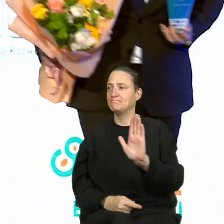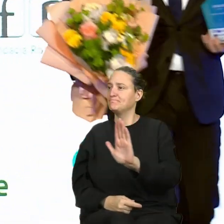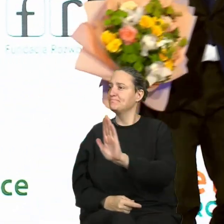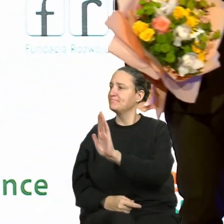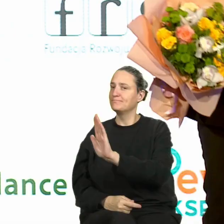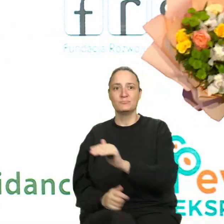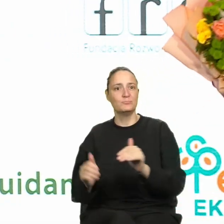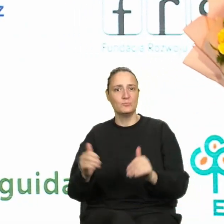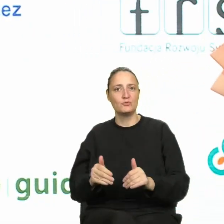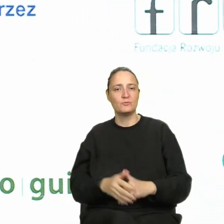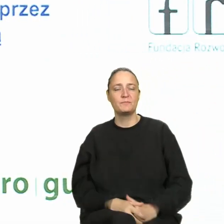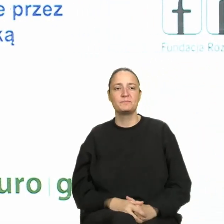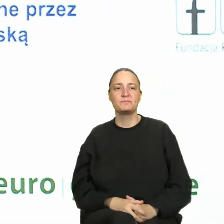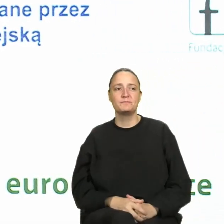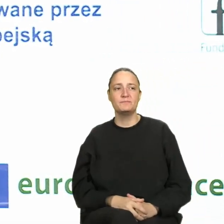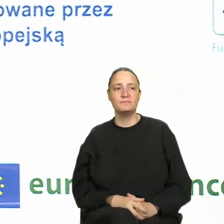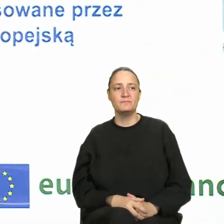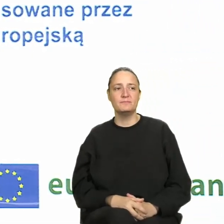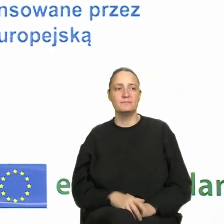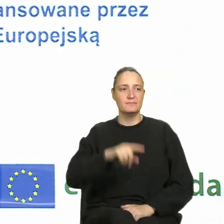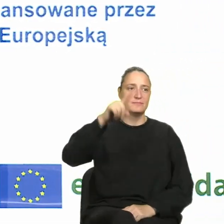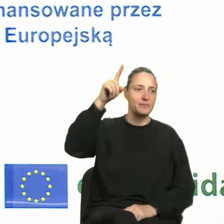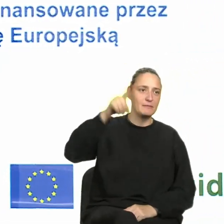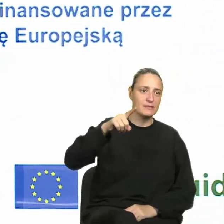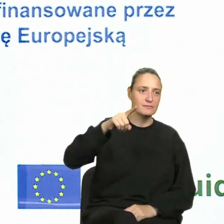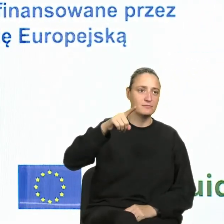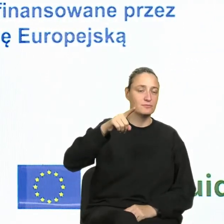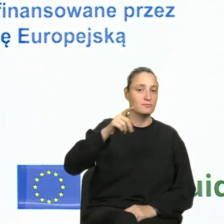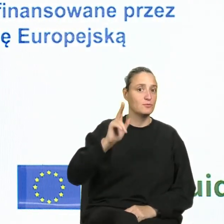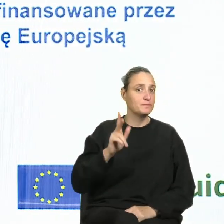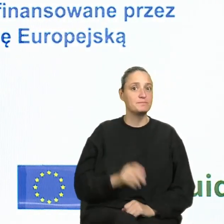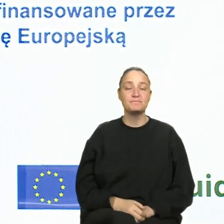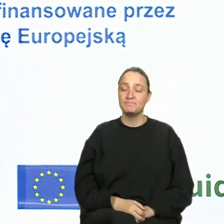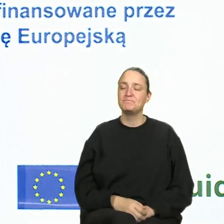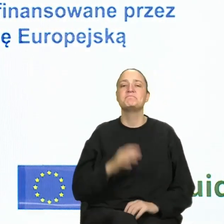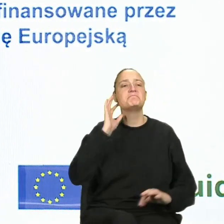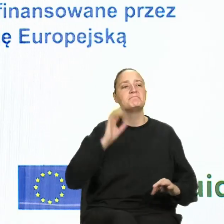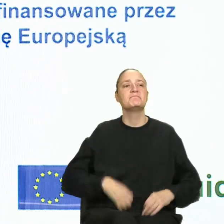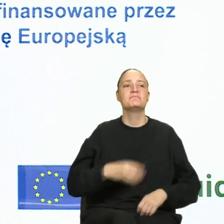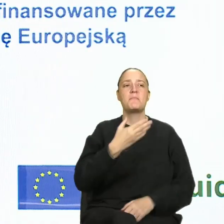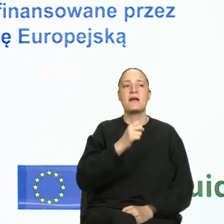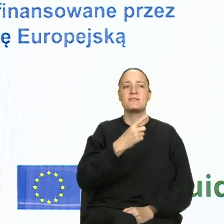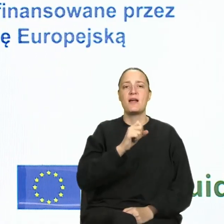że byli państwo z nami. A teraz na scenę wracają Anna Butrym i Marcin Witkowski,